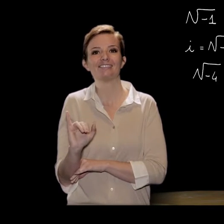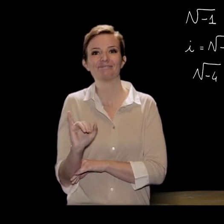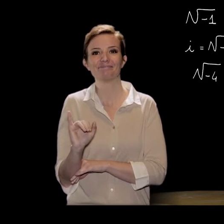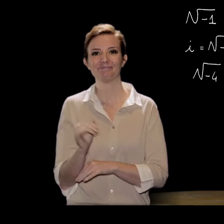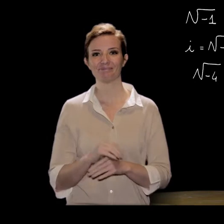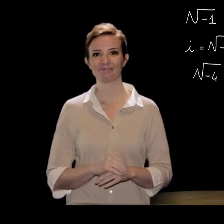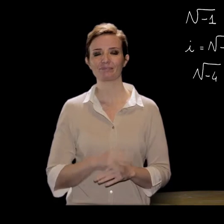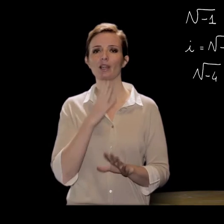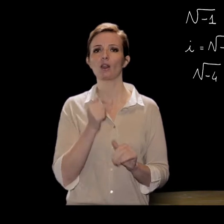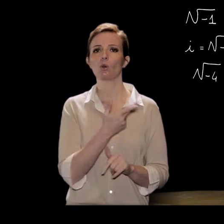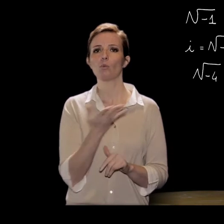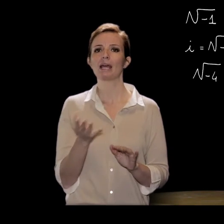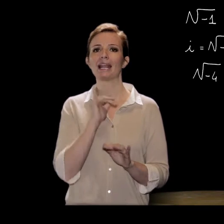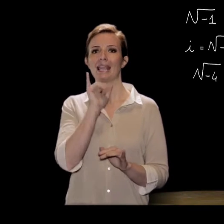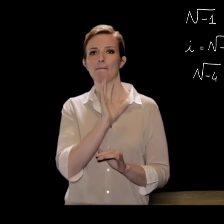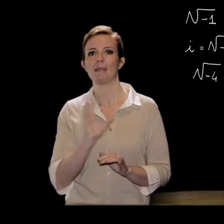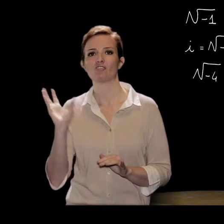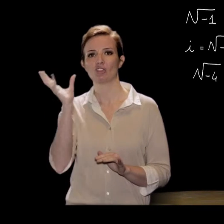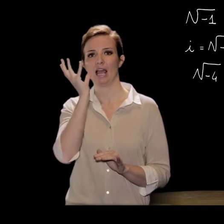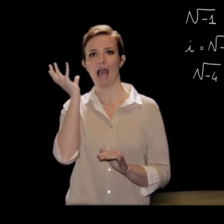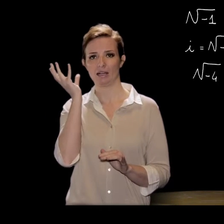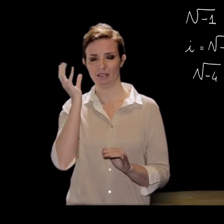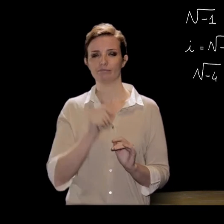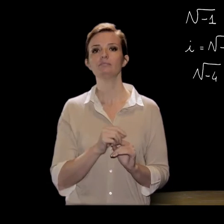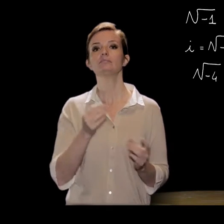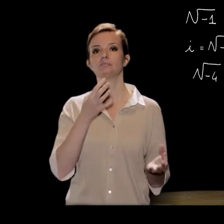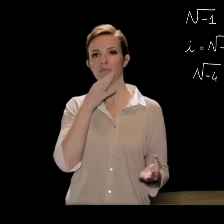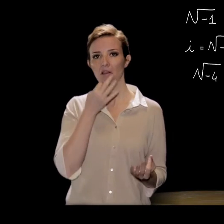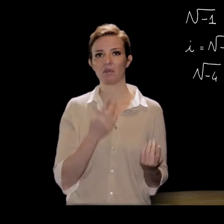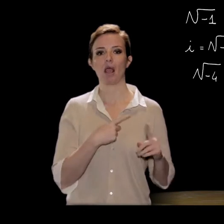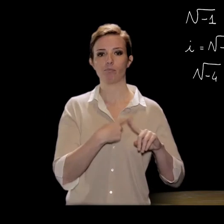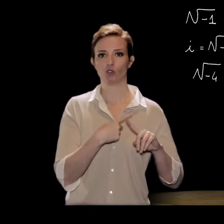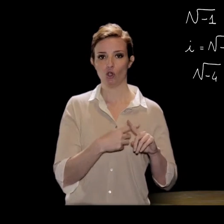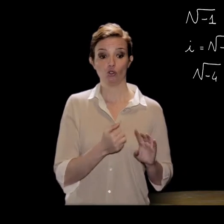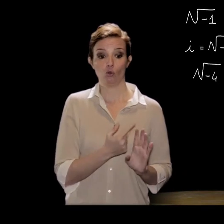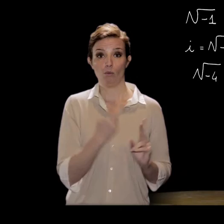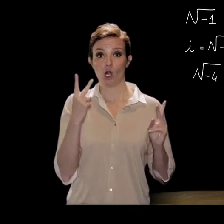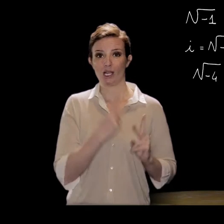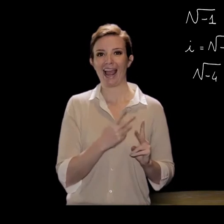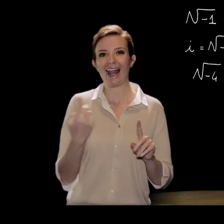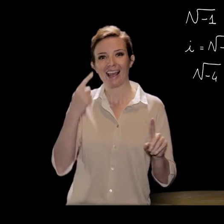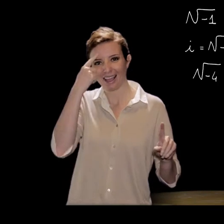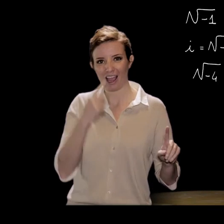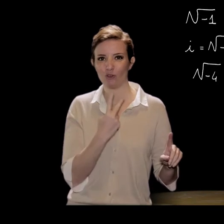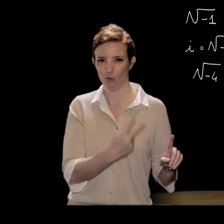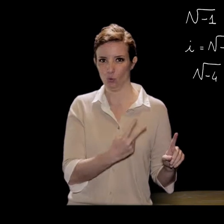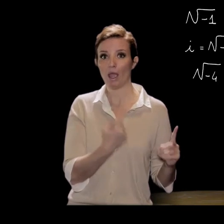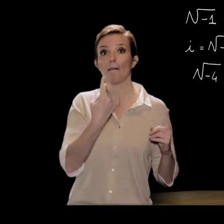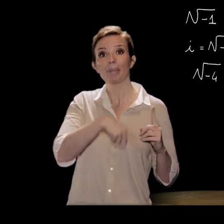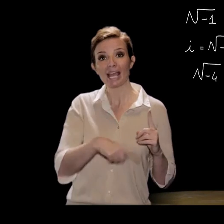I numeri immaginari sono il prodotto di un numero reale, in questo caso 2, per l'unità immaginaria i.